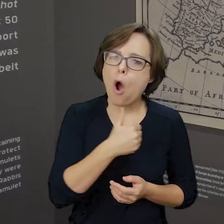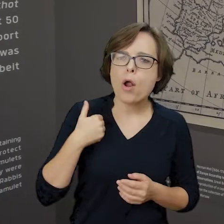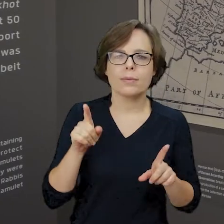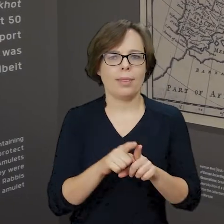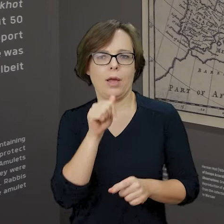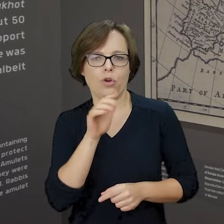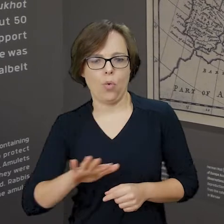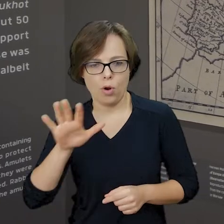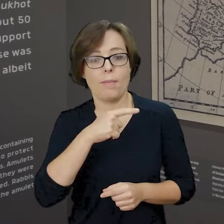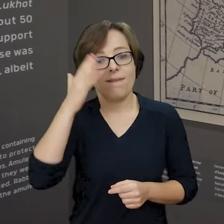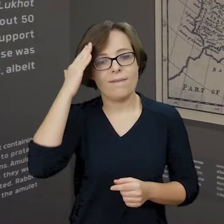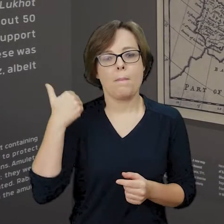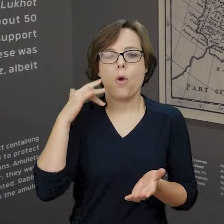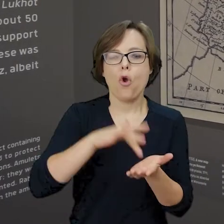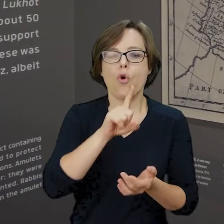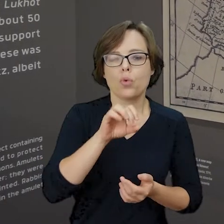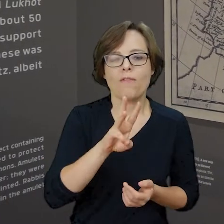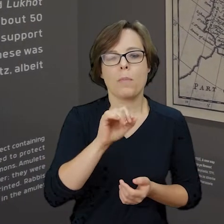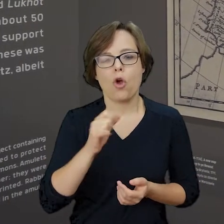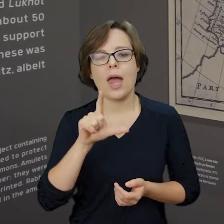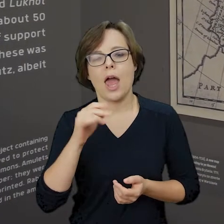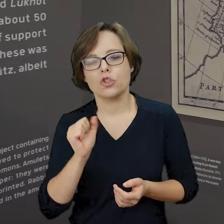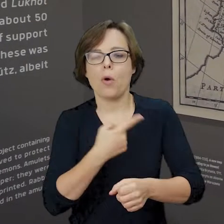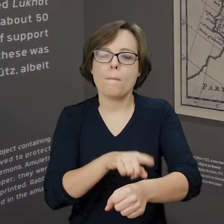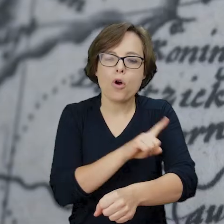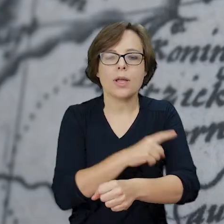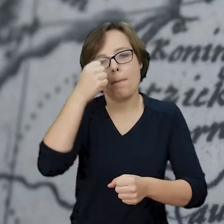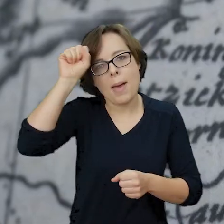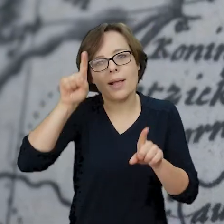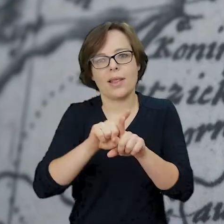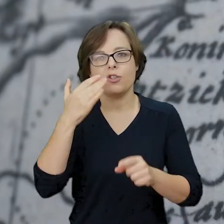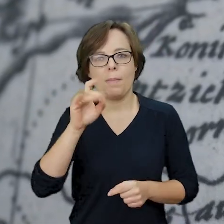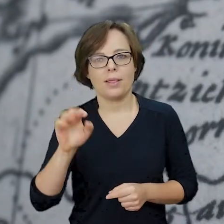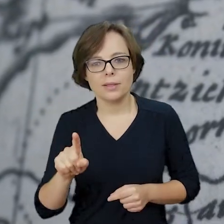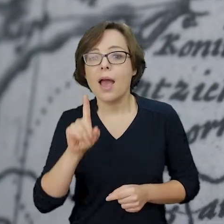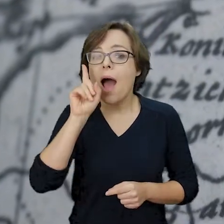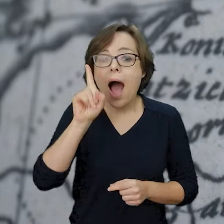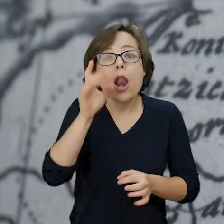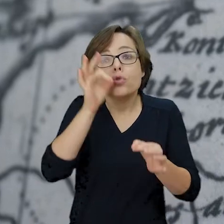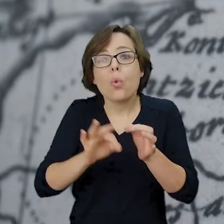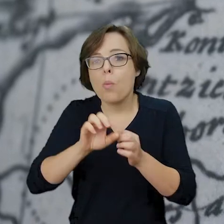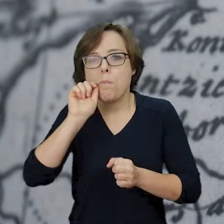Wiemy, że był w Żółktwi, Brodach, Lesznie, Poznaniu, Berlinie i Metzie. Jednak nie znany szczegółów tej podróży.